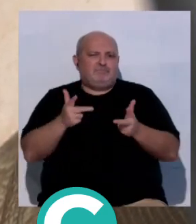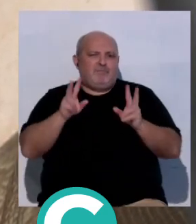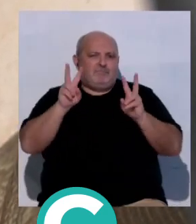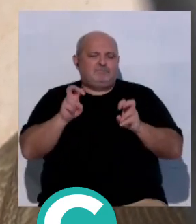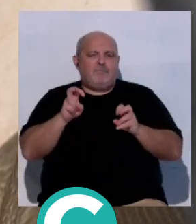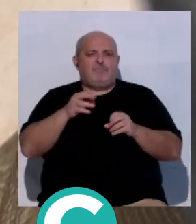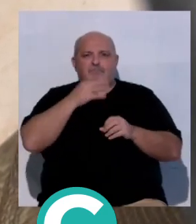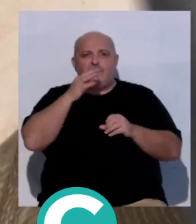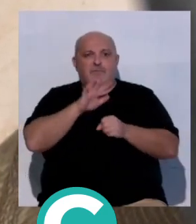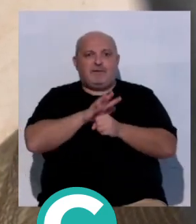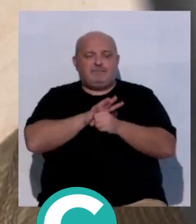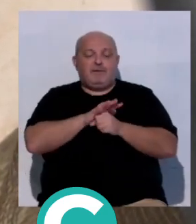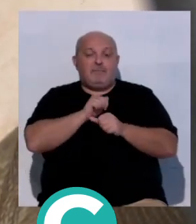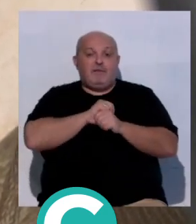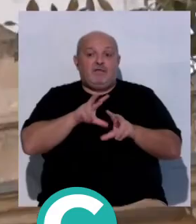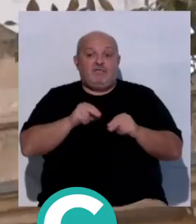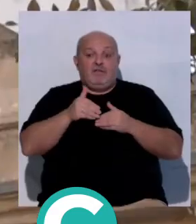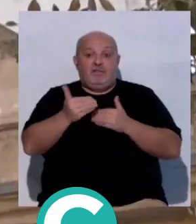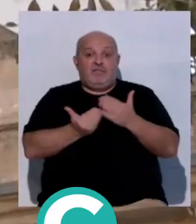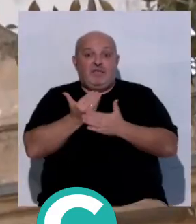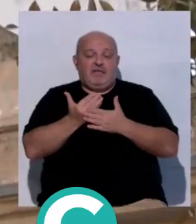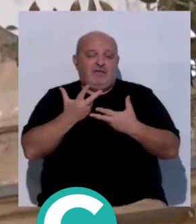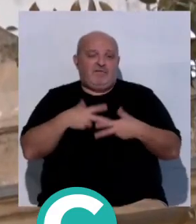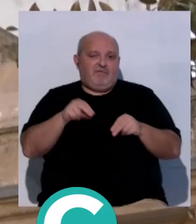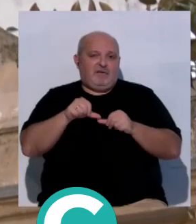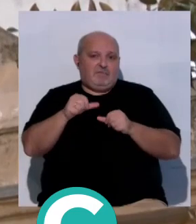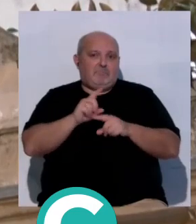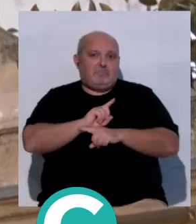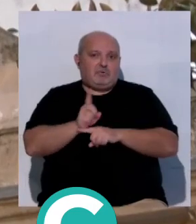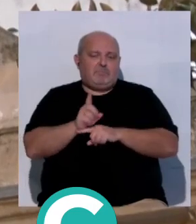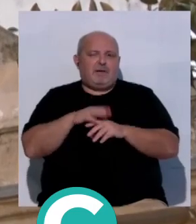en la tarde del martes y Espera que los próximos días puedan estar finalizadas para garantizar la